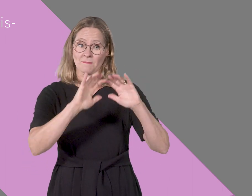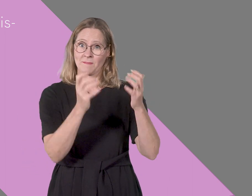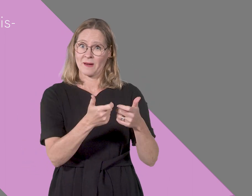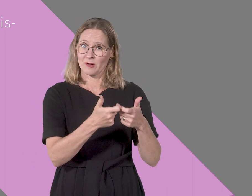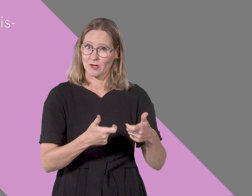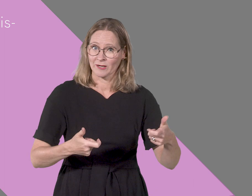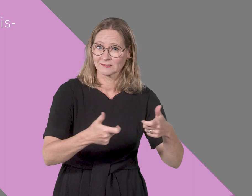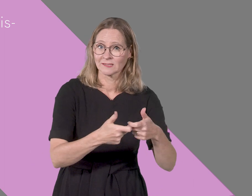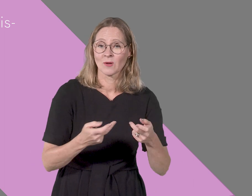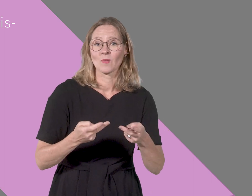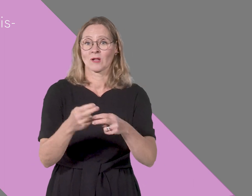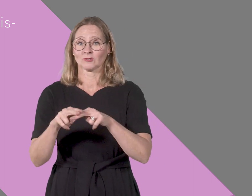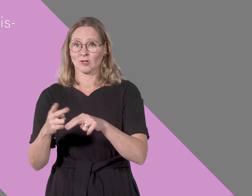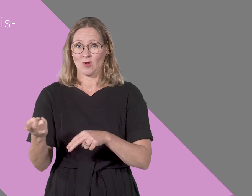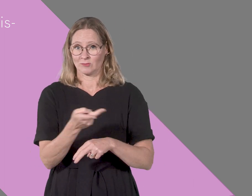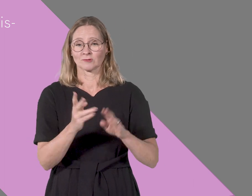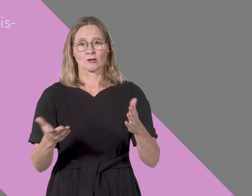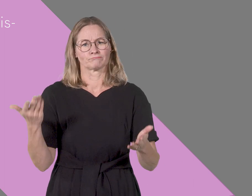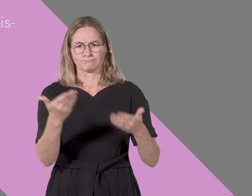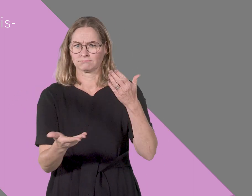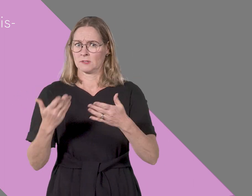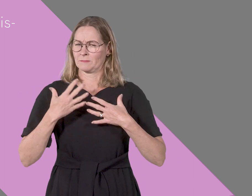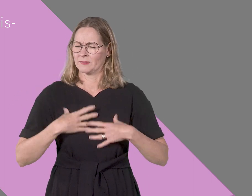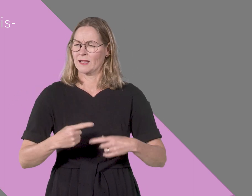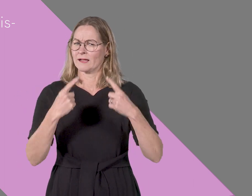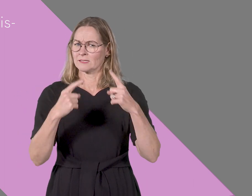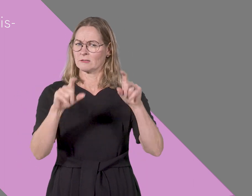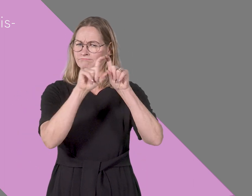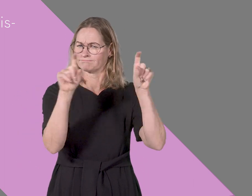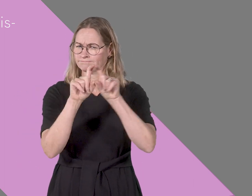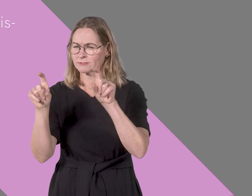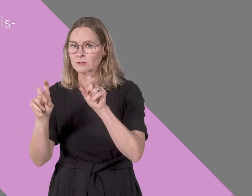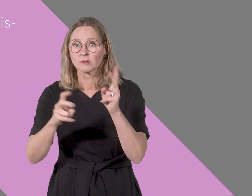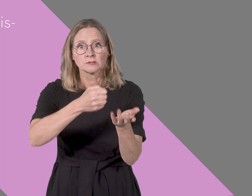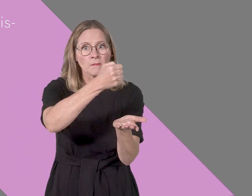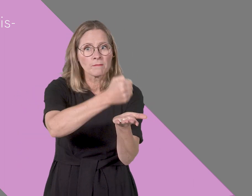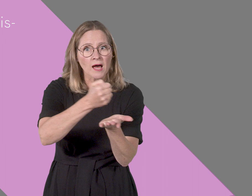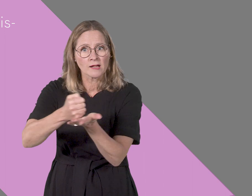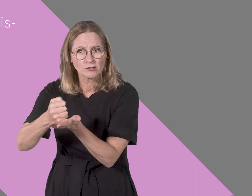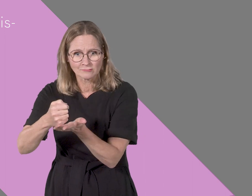Sekä maailmankongressissa että yleiskokouksessa oli esillä - lukuisia mielenkiintoisia aiheita ja päätöksiä, -